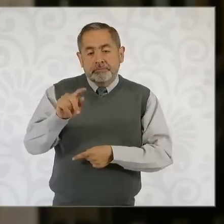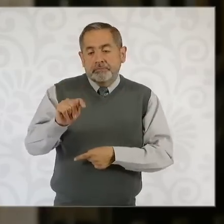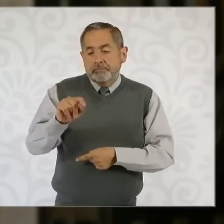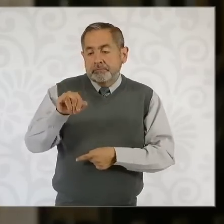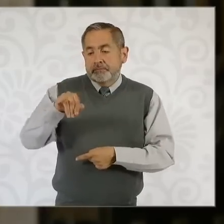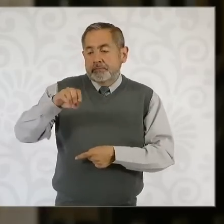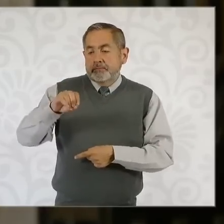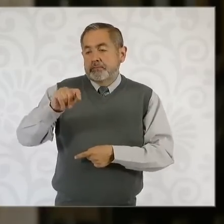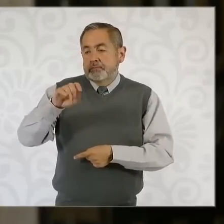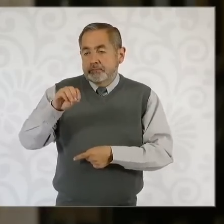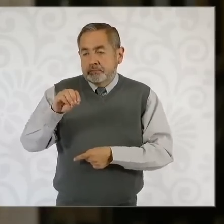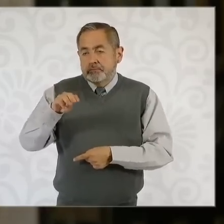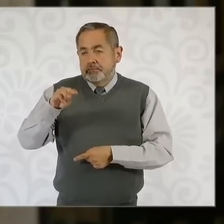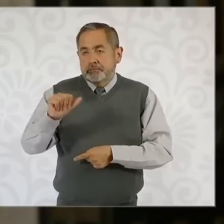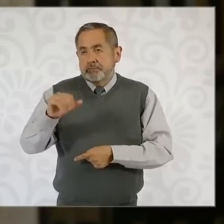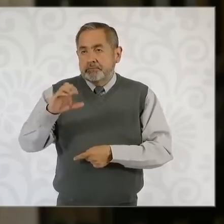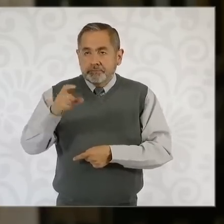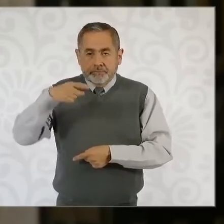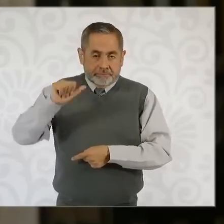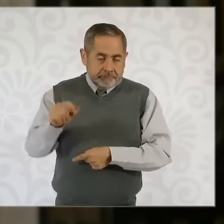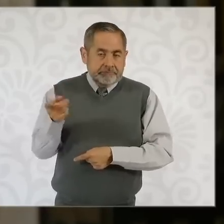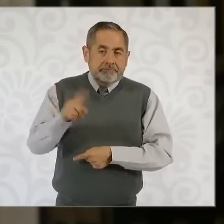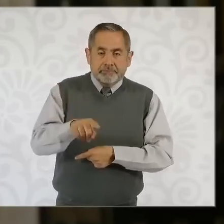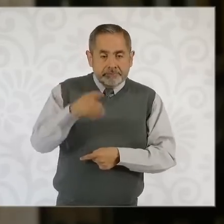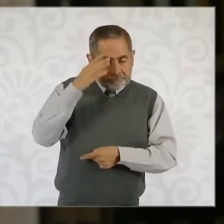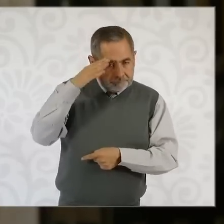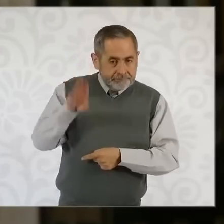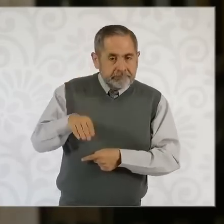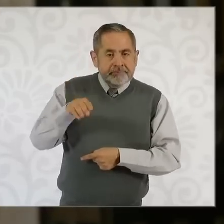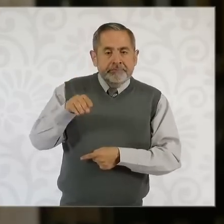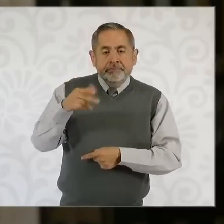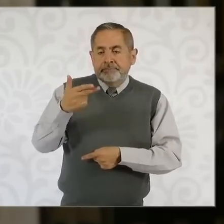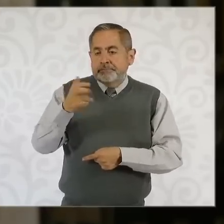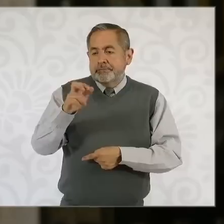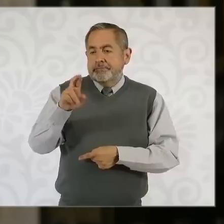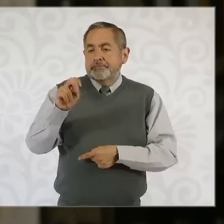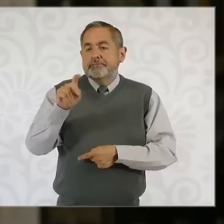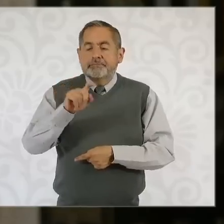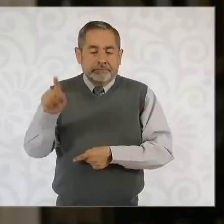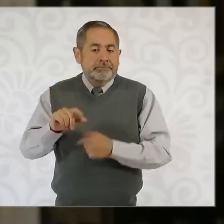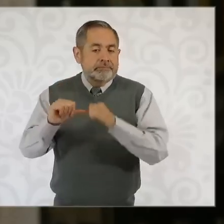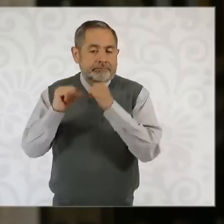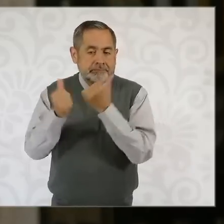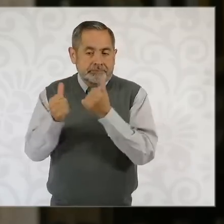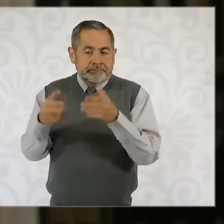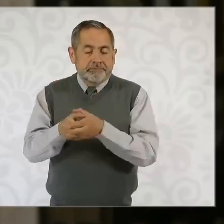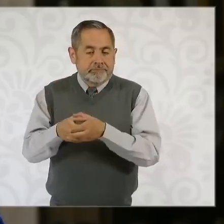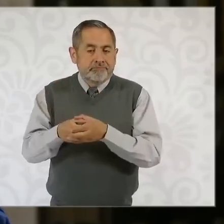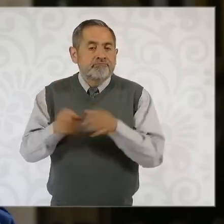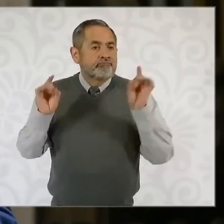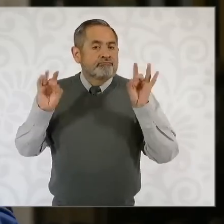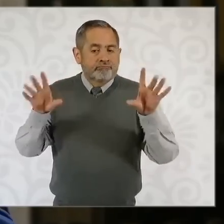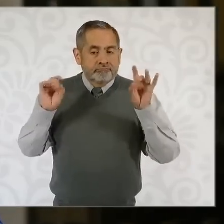y de la señora Tomás Hernández eh se llama Los Ángeles pues tienen una demanda como si fuera